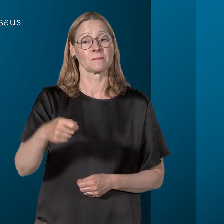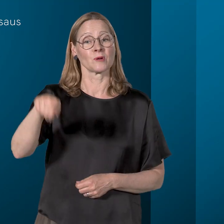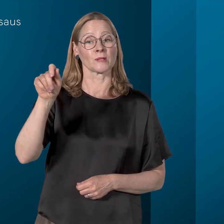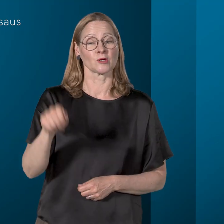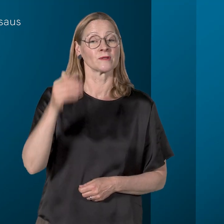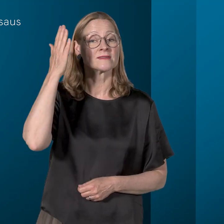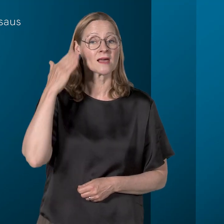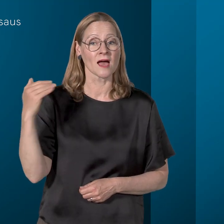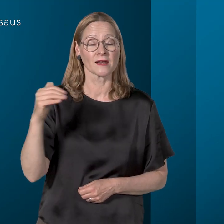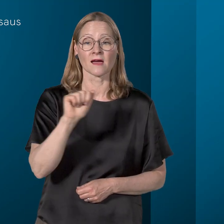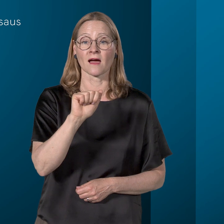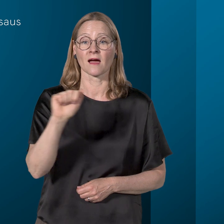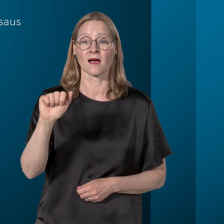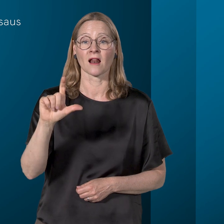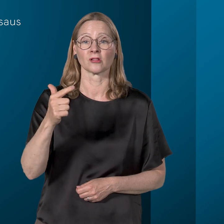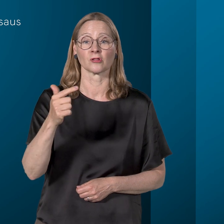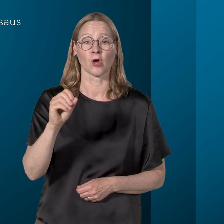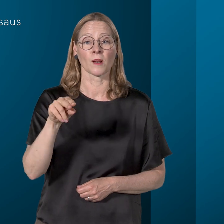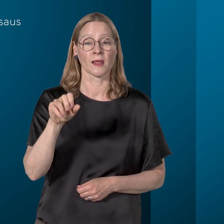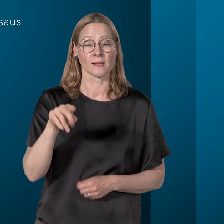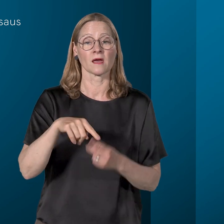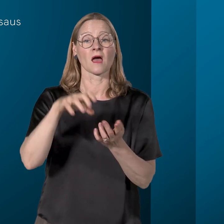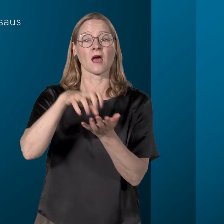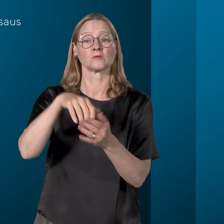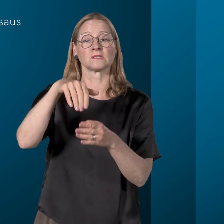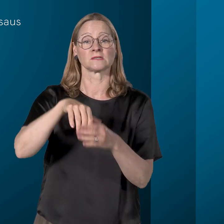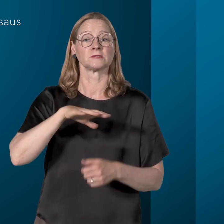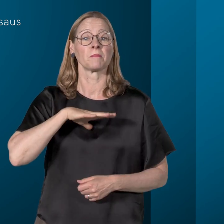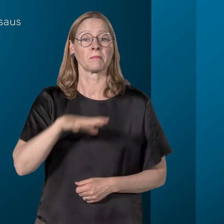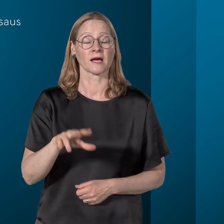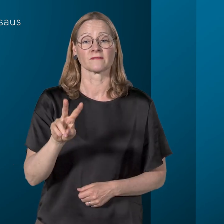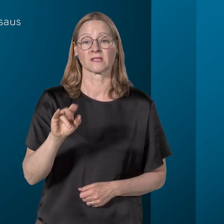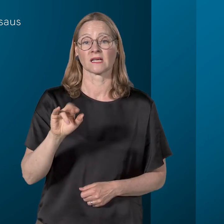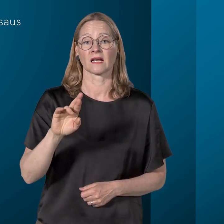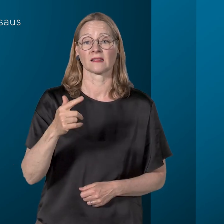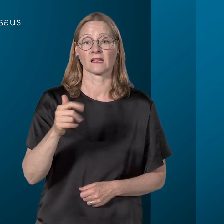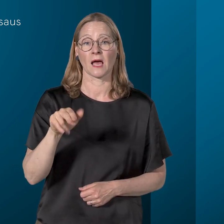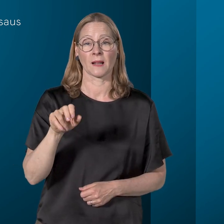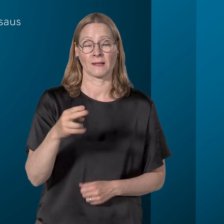Puheenjohtaja Jaana Aaltonen ja hallituksen jäsen Mari Virtanen -